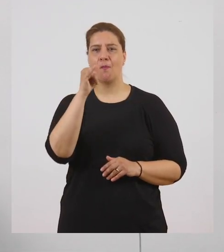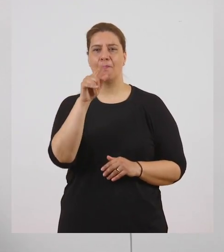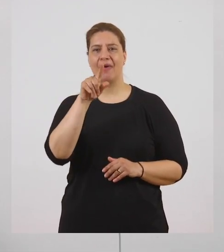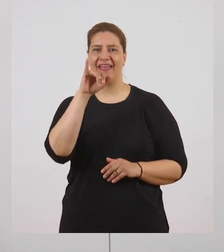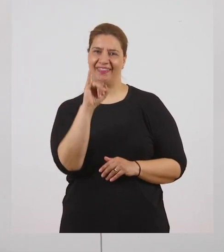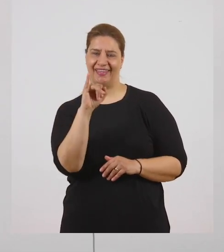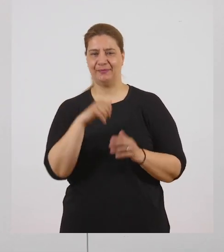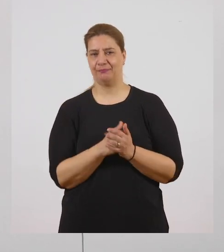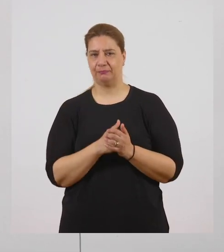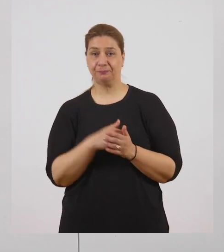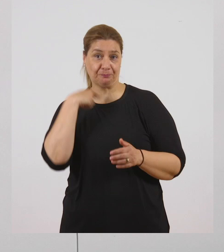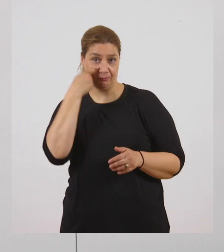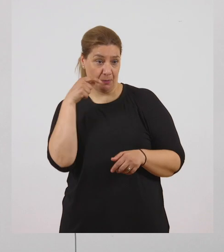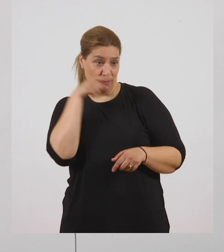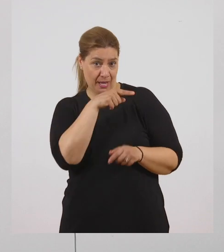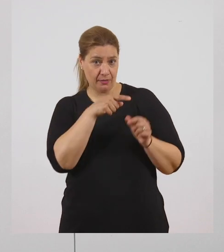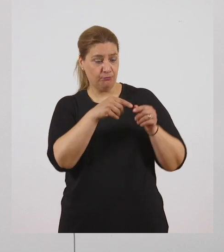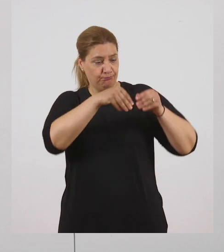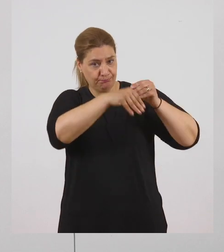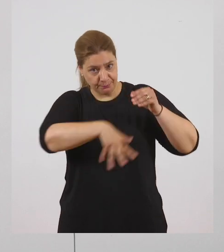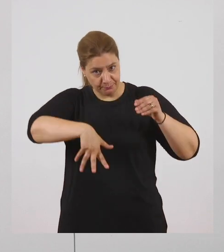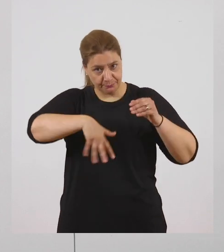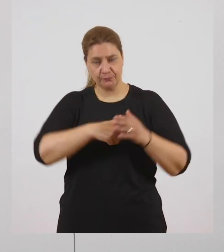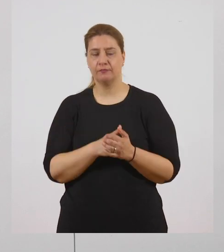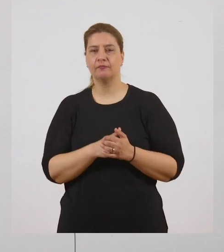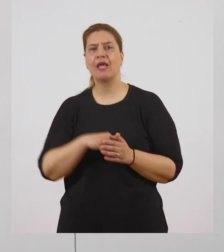Εδώ μπορούμε να βάλουμε το επίθετο παιδικός.